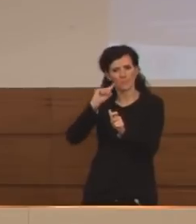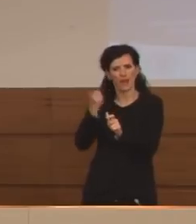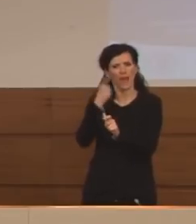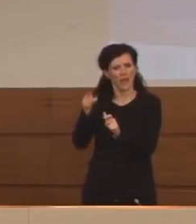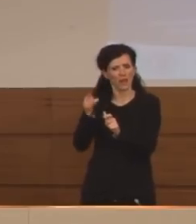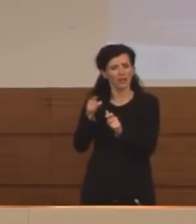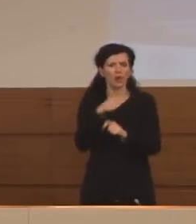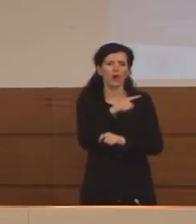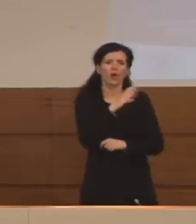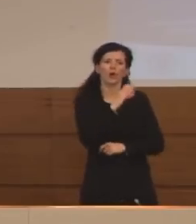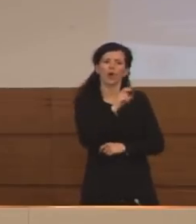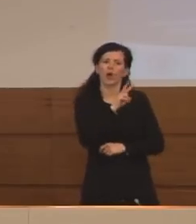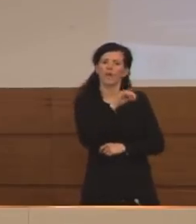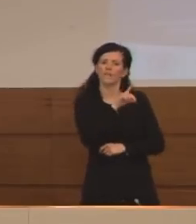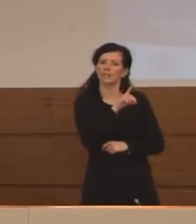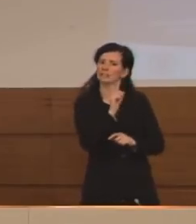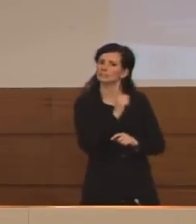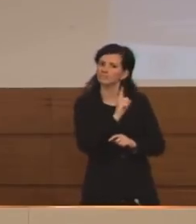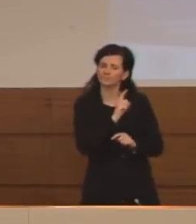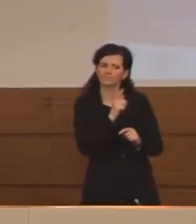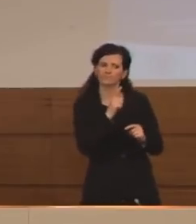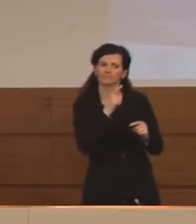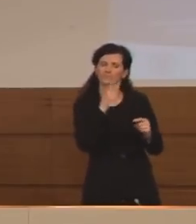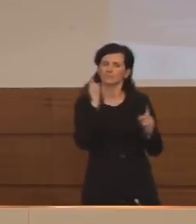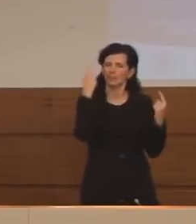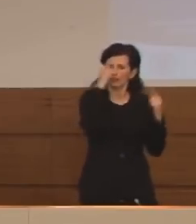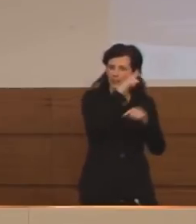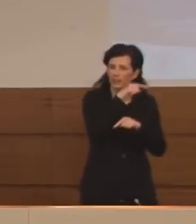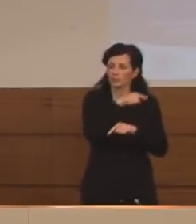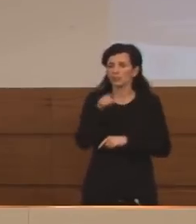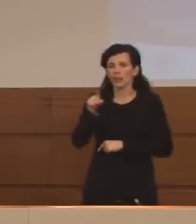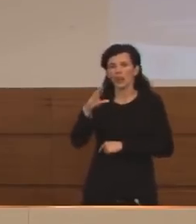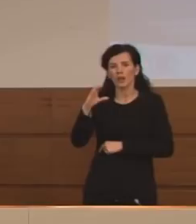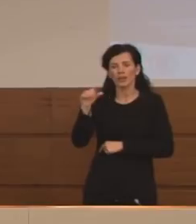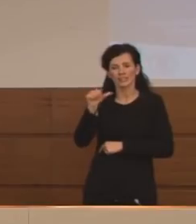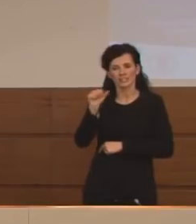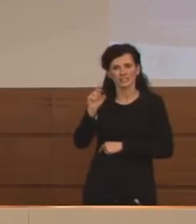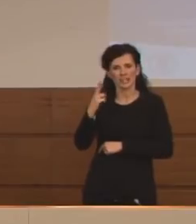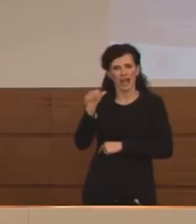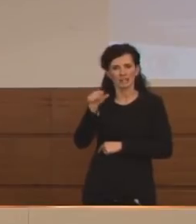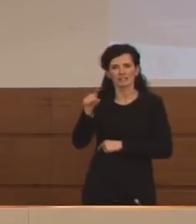perché aveva il picco di escrezione virale a una settimana dopo la comparsa dei sintomi.